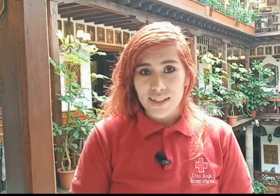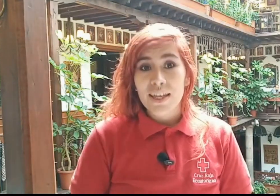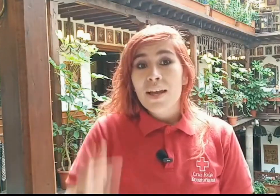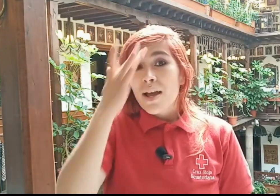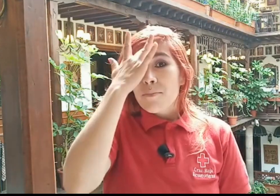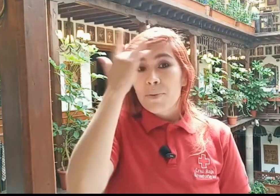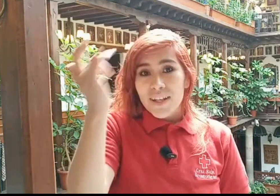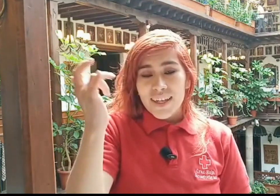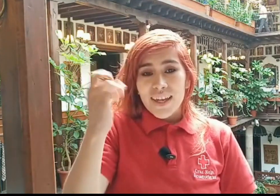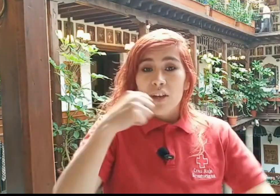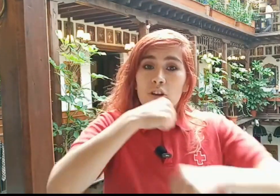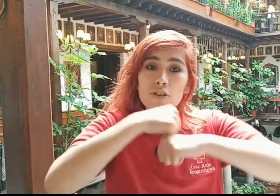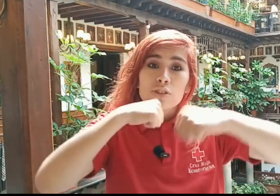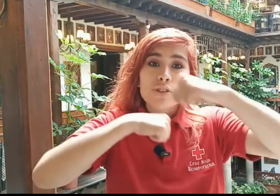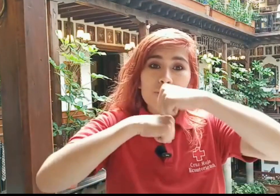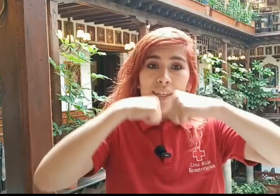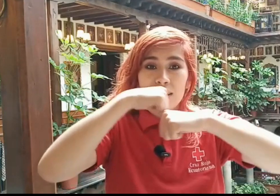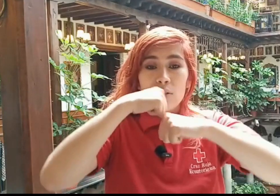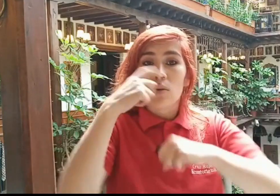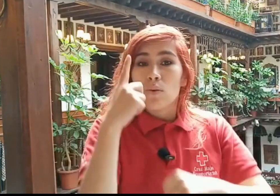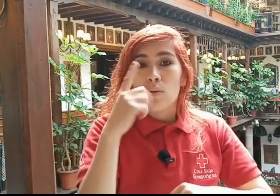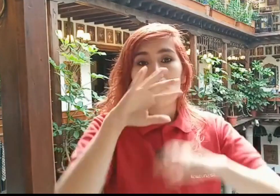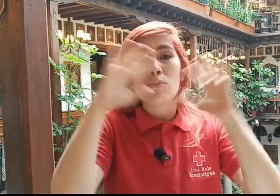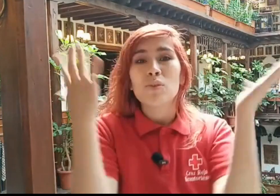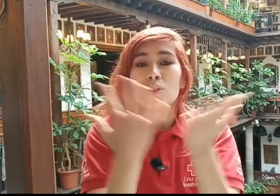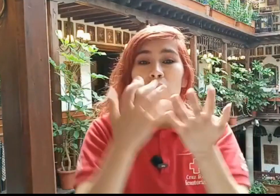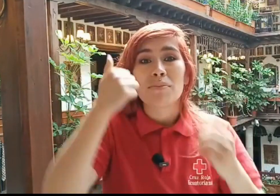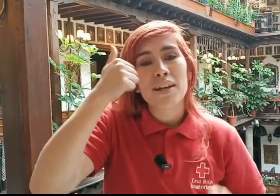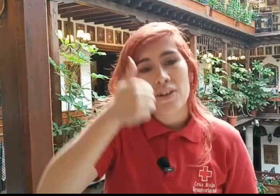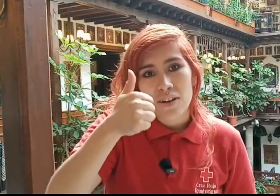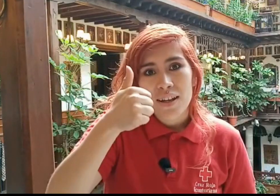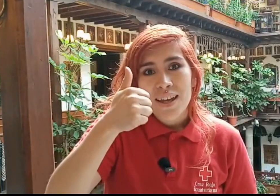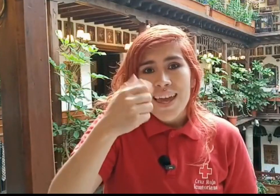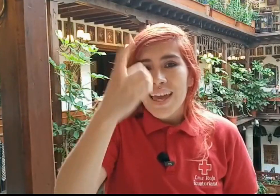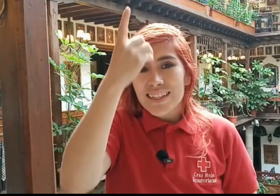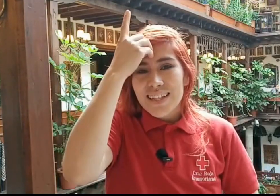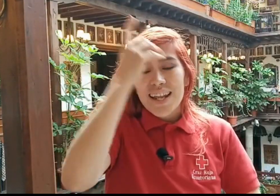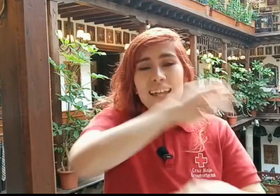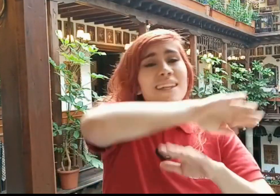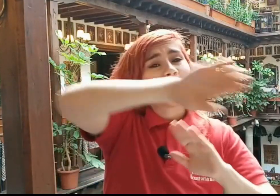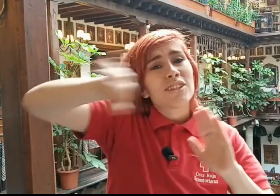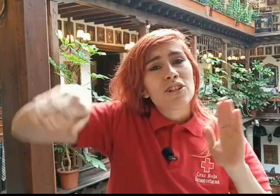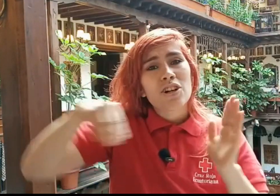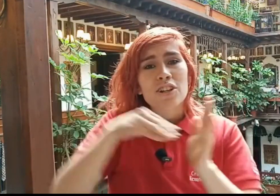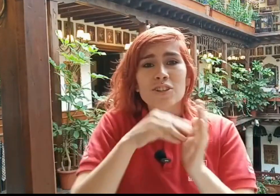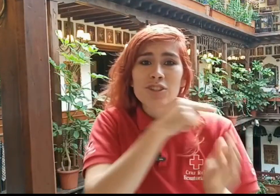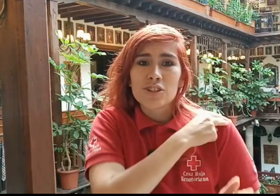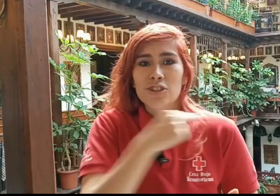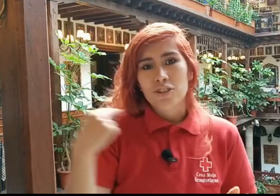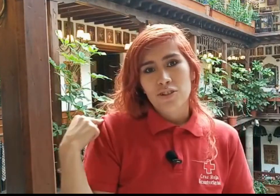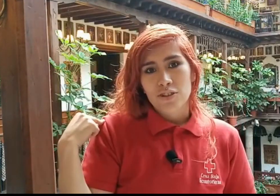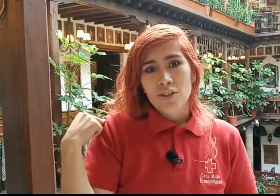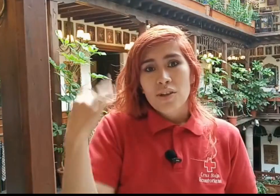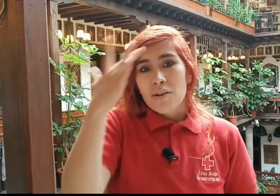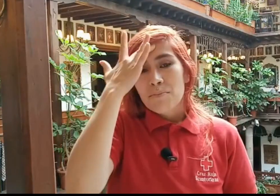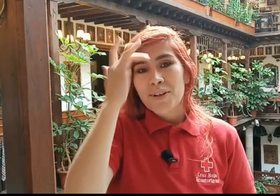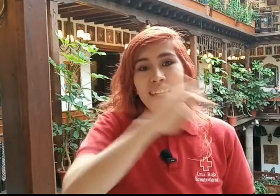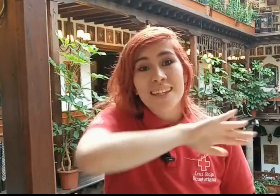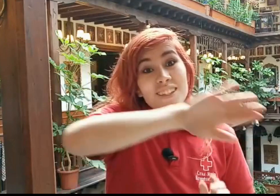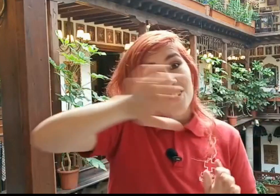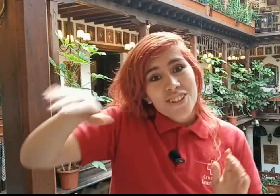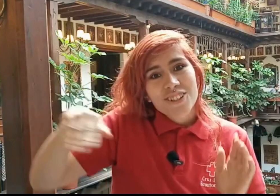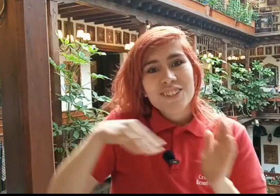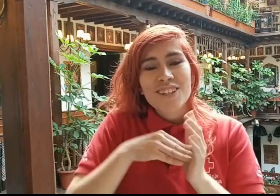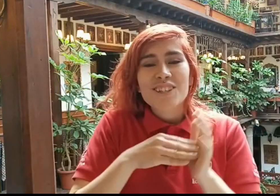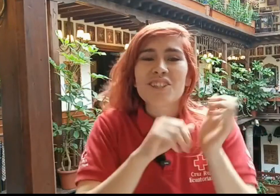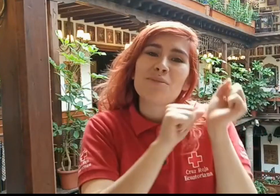porque construir un mundo mejor es tarea de todos nosotros porque todos somos